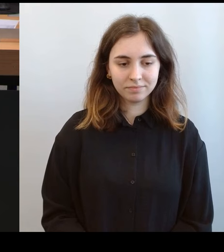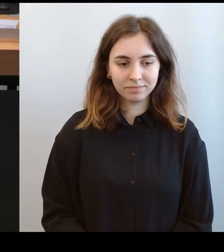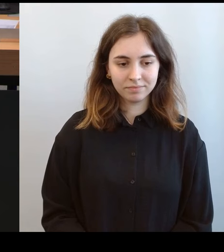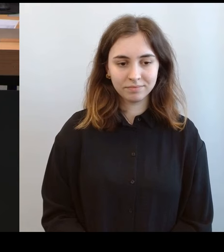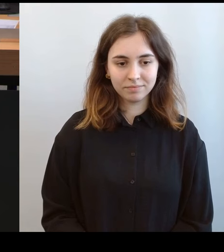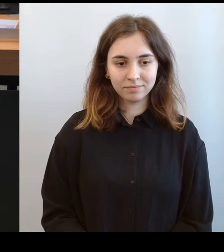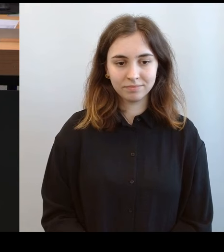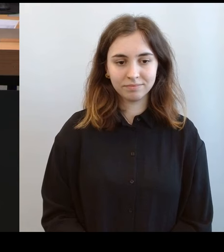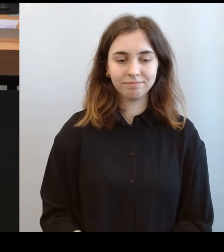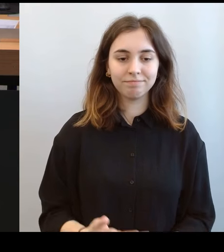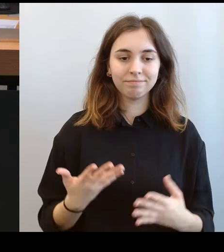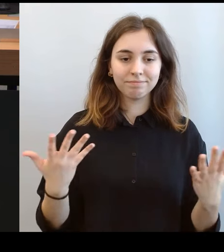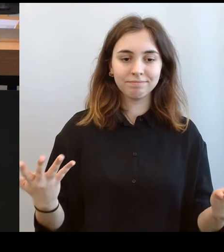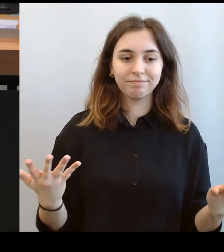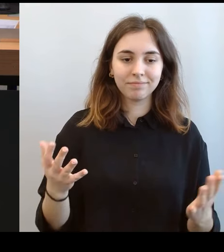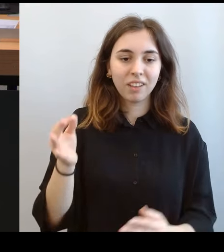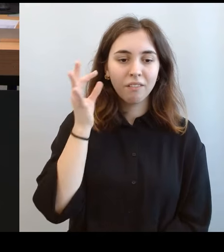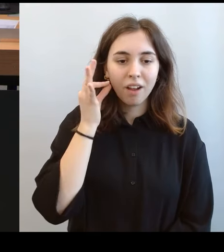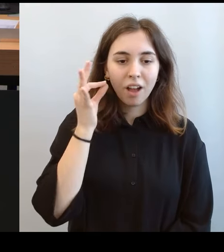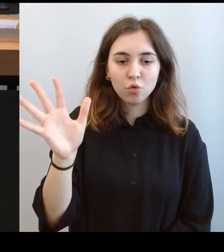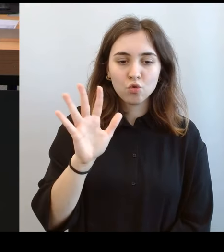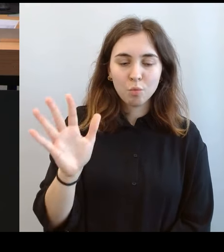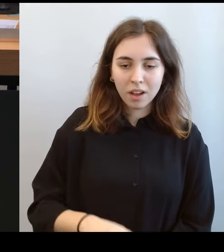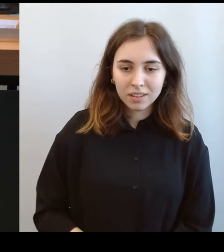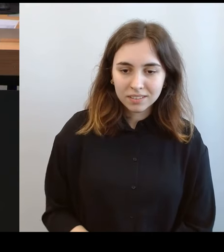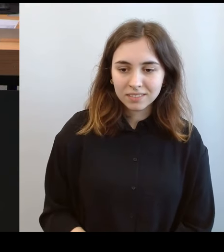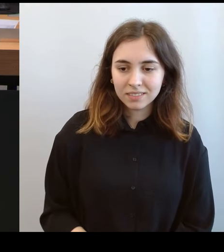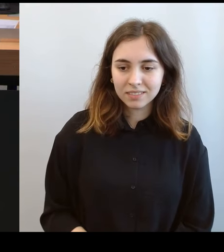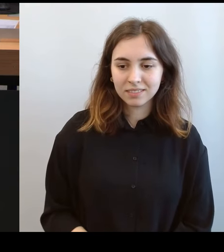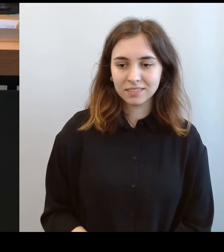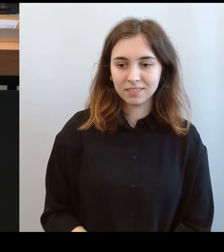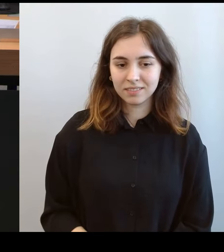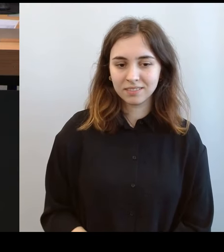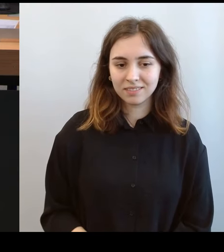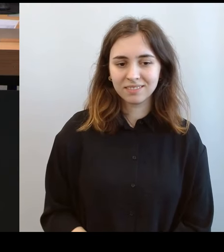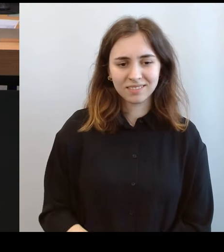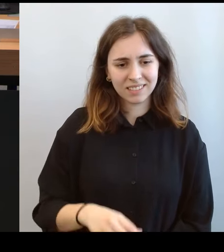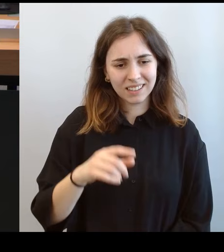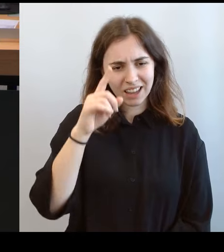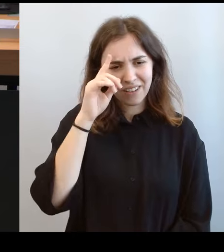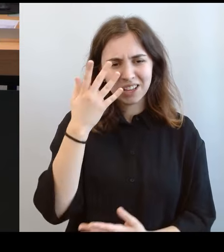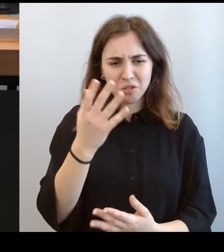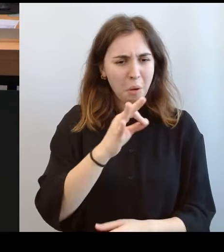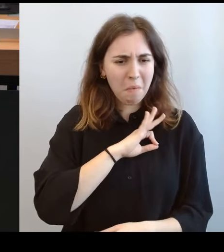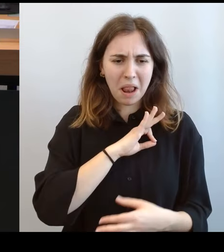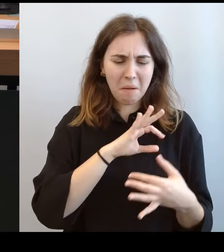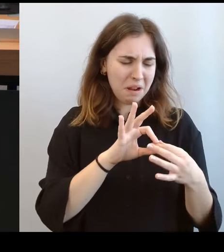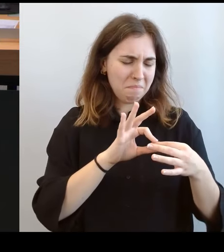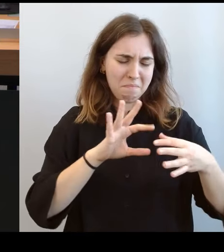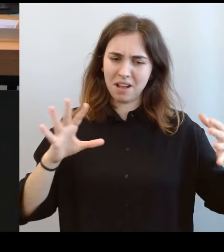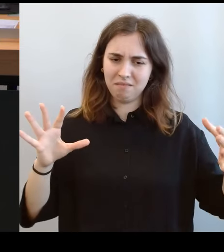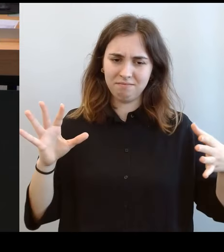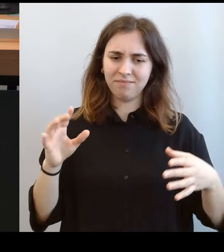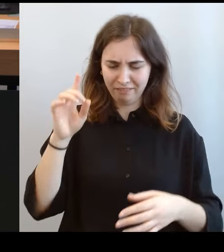ich habe parlamentarisch Frau Schubert. Das wissen Sie auch. Also all die ganzen Vorwürfe. (Rednerwechsel) Sie haben doch heute